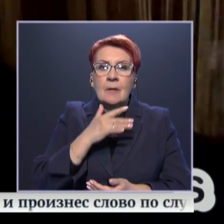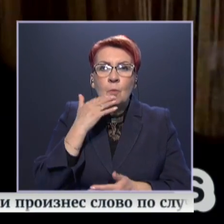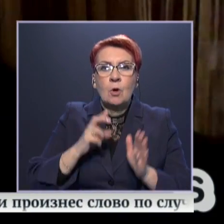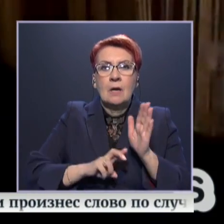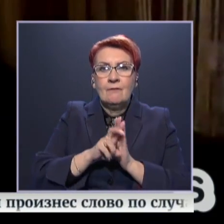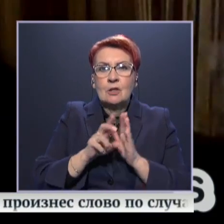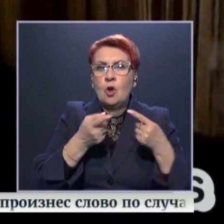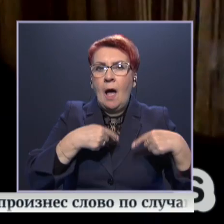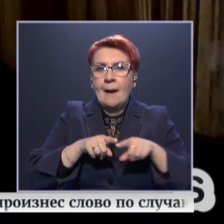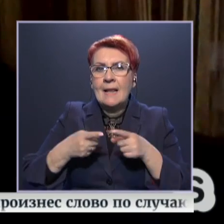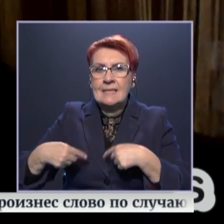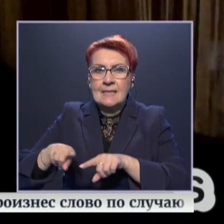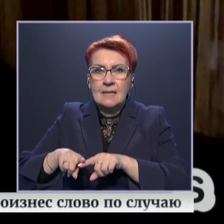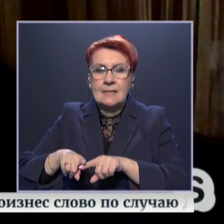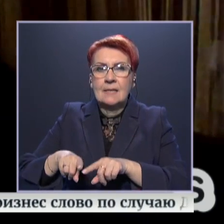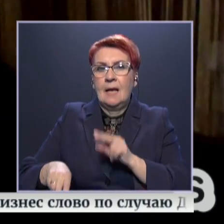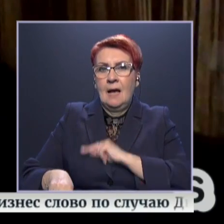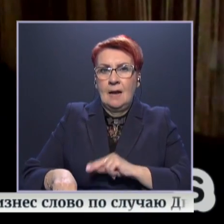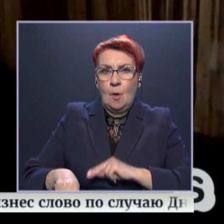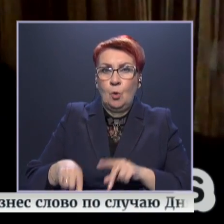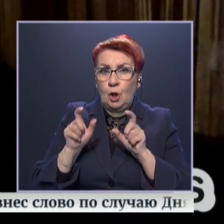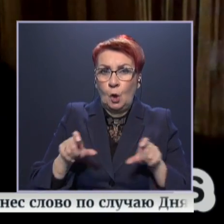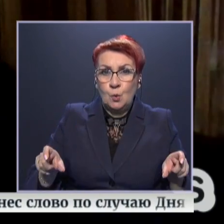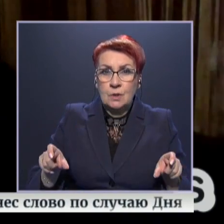организациях работают да люди которые готовы